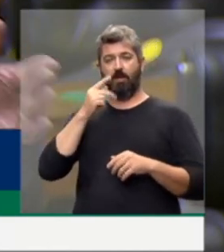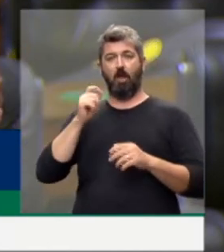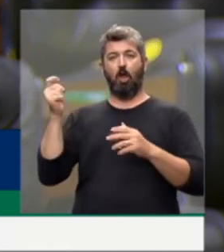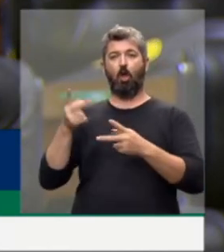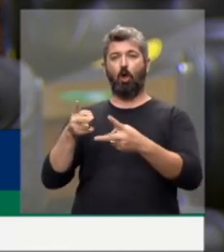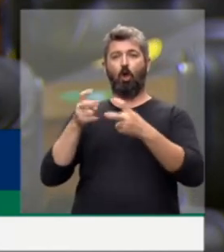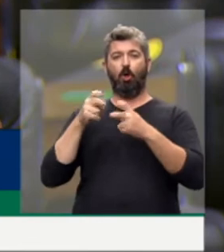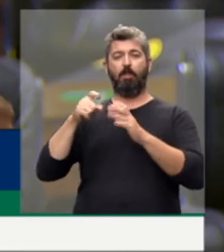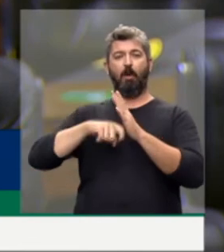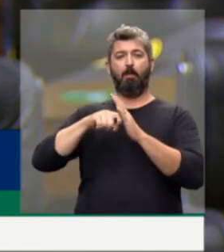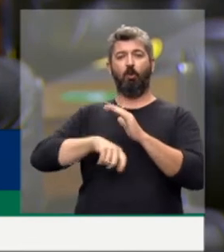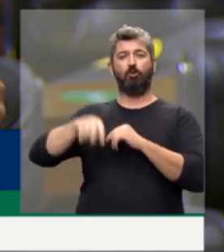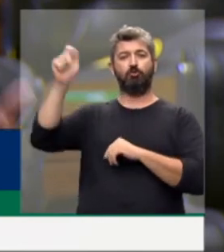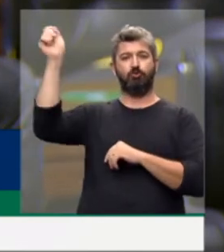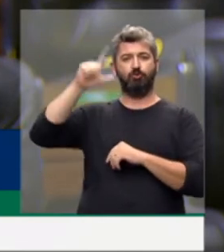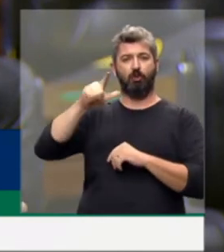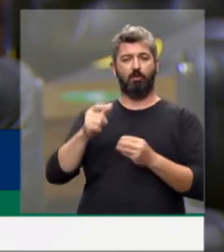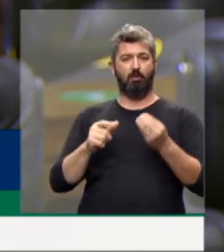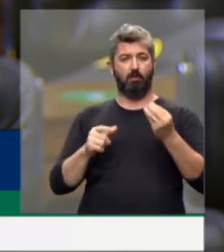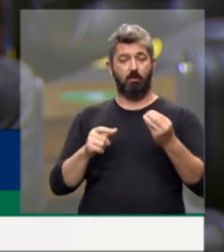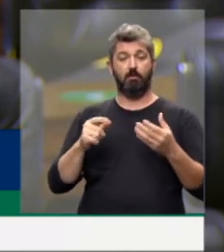PÚBLICA, A ÉPOCA QUANDO TIVEMOS A RESOLUÇÃO DA ANEEL